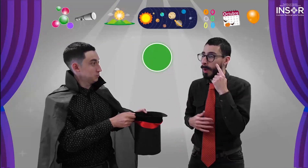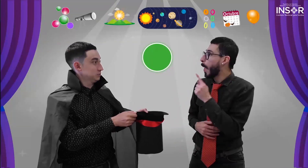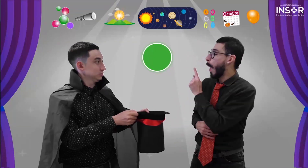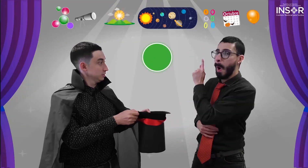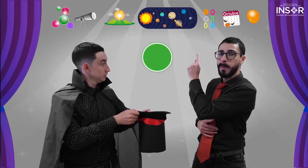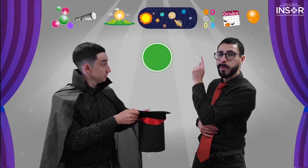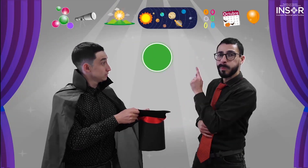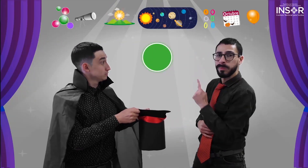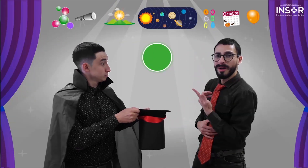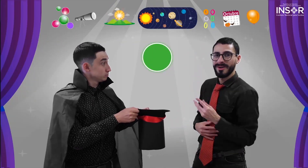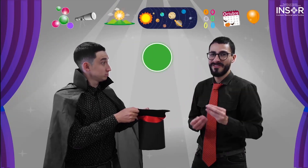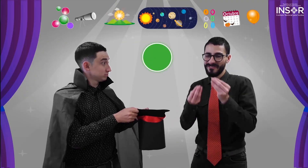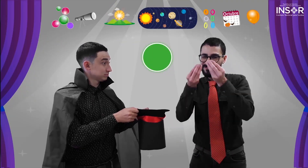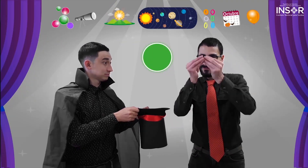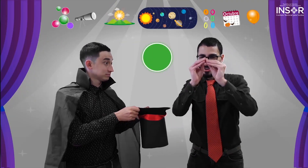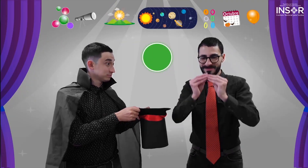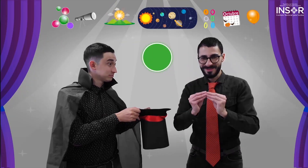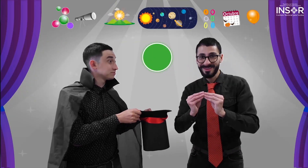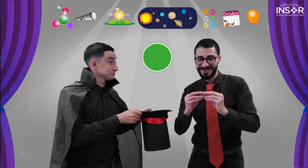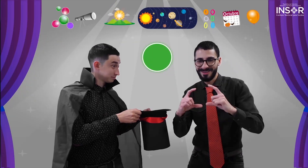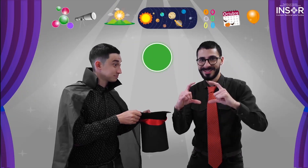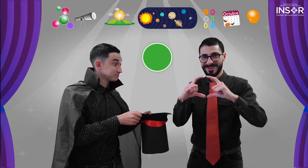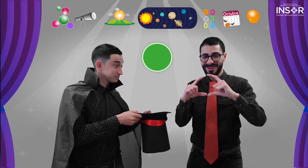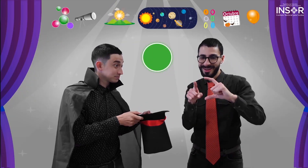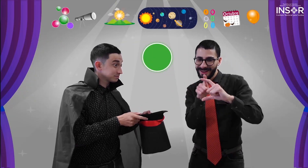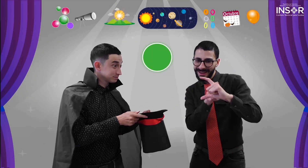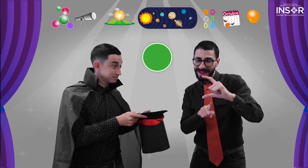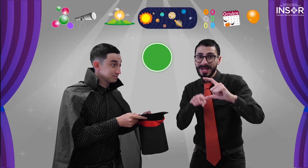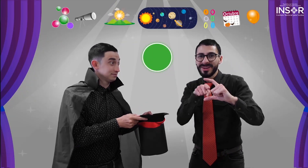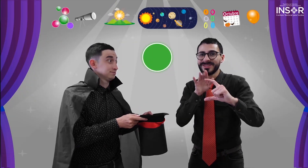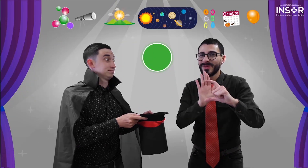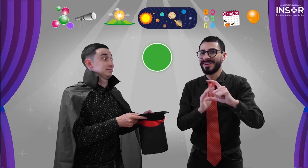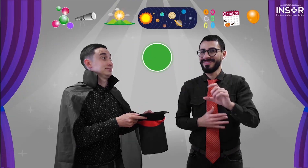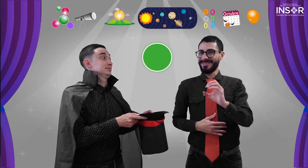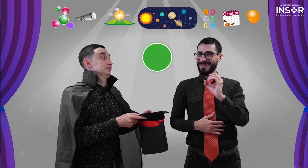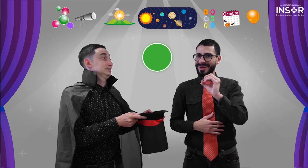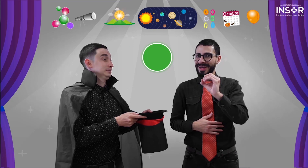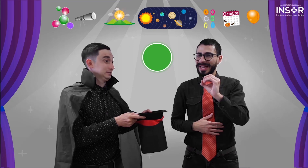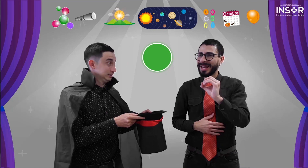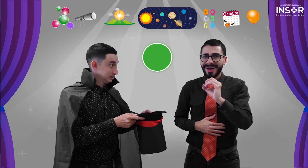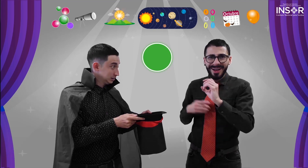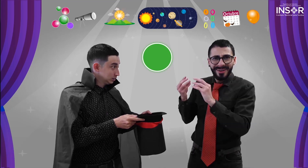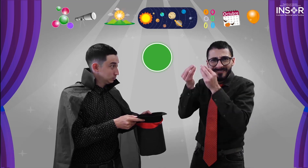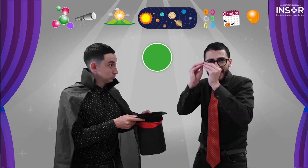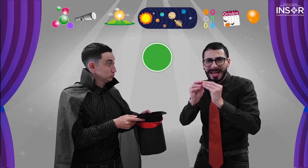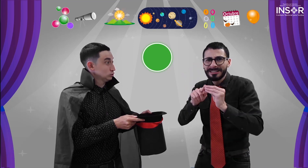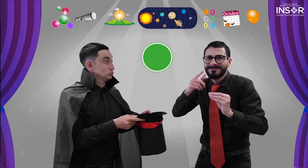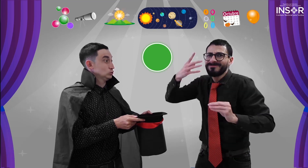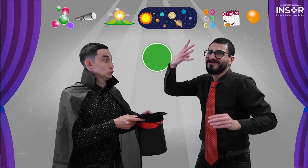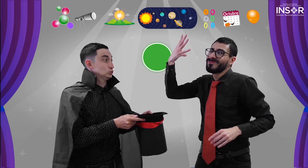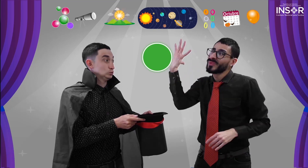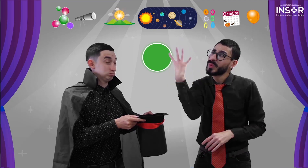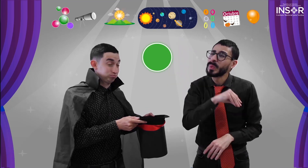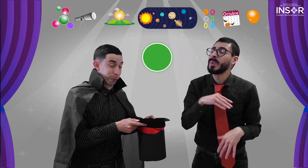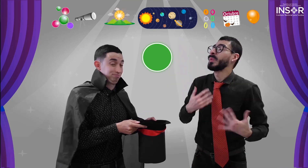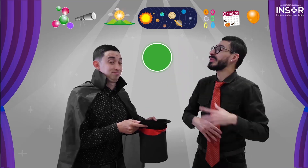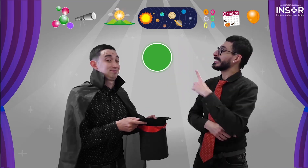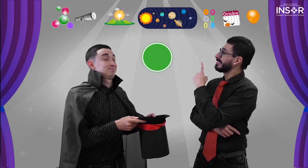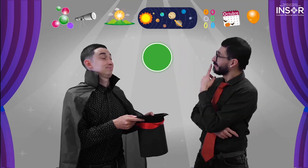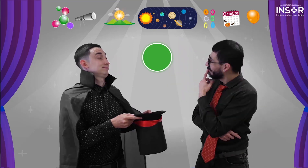Mira cuantas cosas con forma circular, y se configuran como el cero. Todas son muy hermosas.